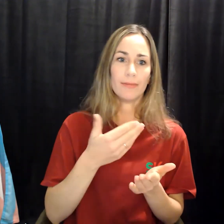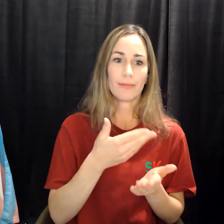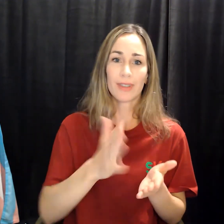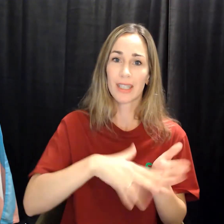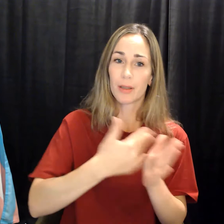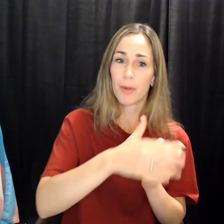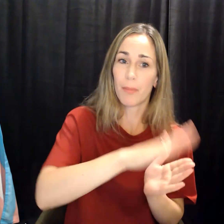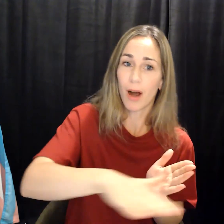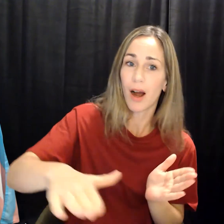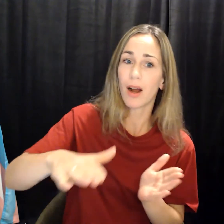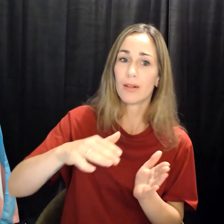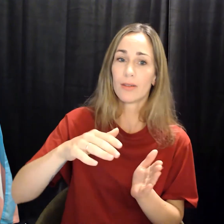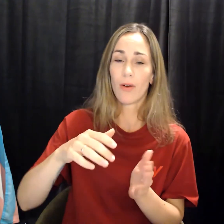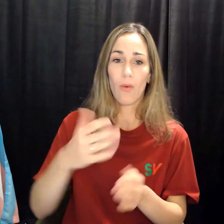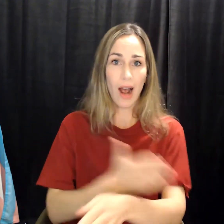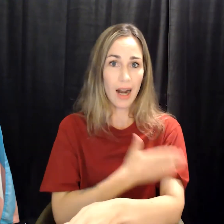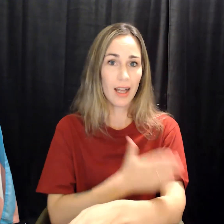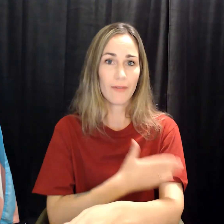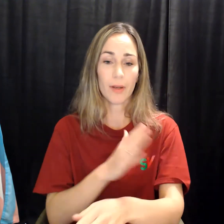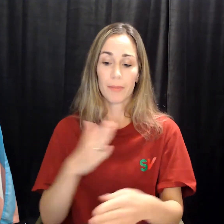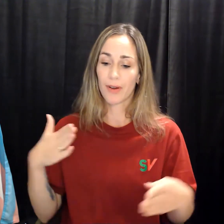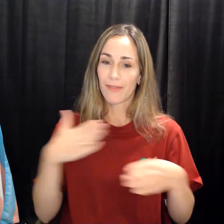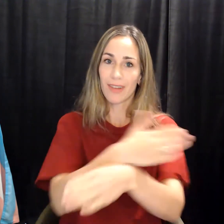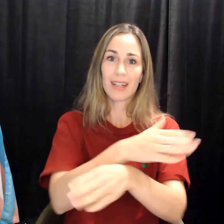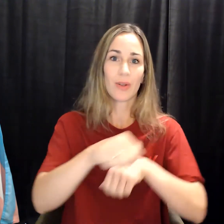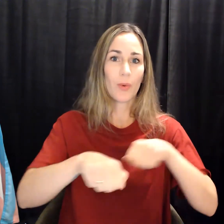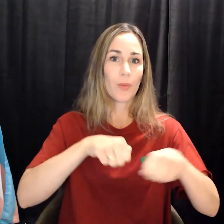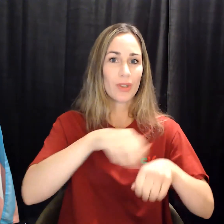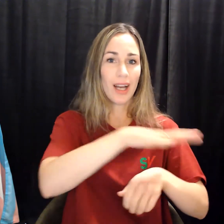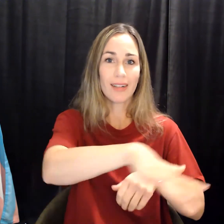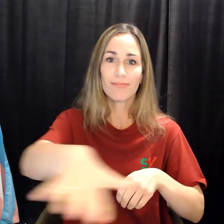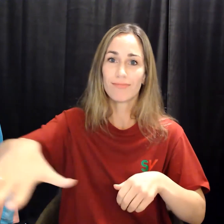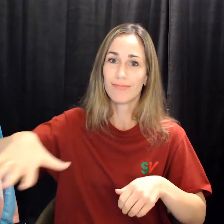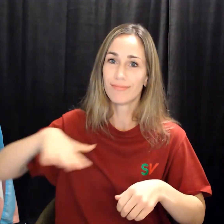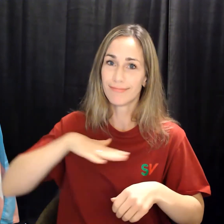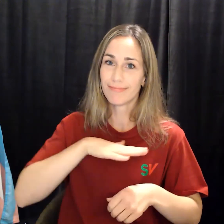for tegnspråklige barn og elever på tvers av kommunene.